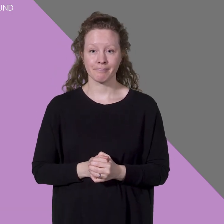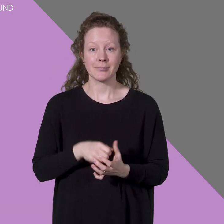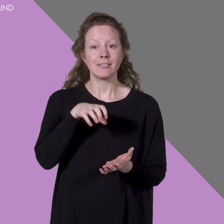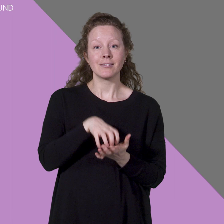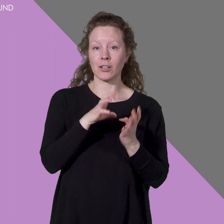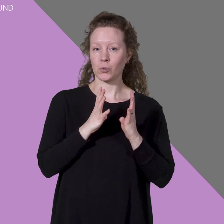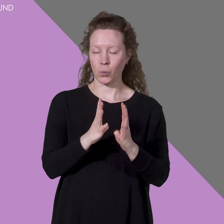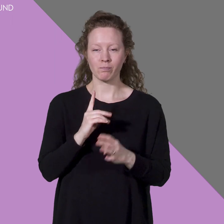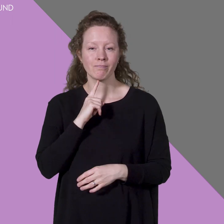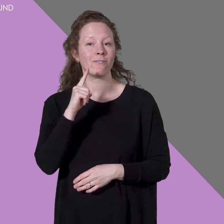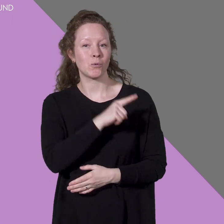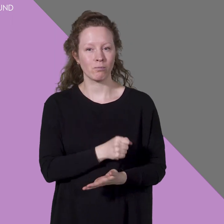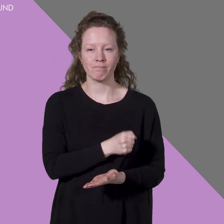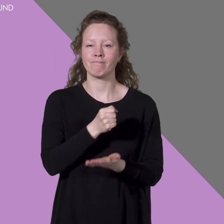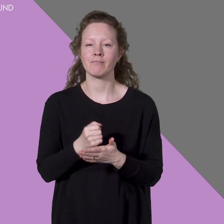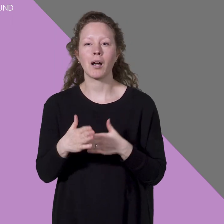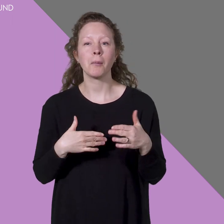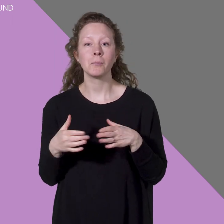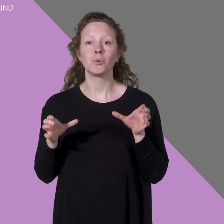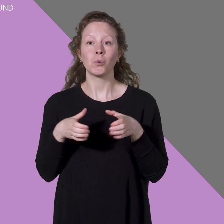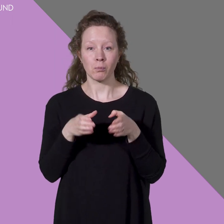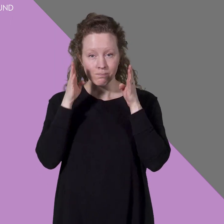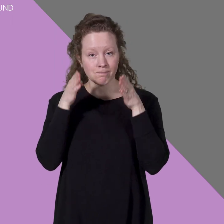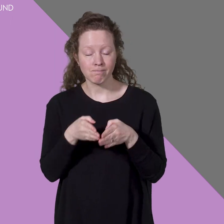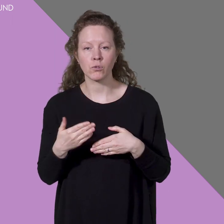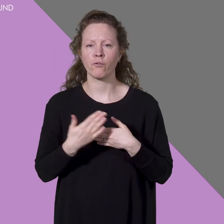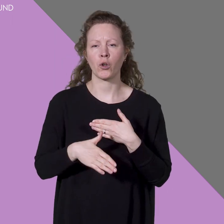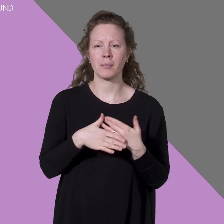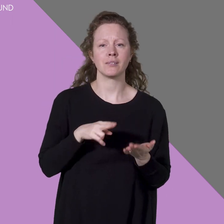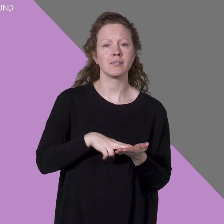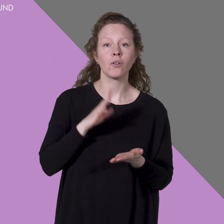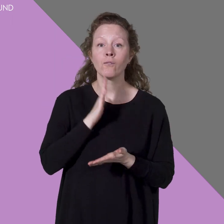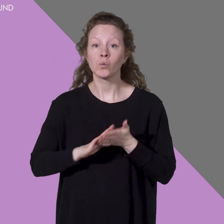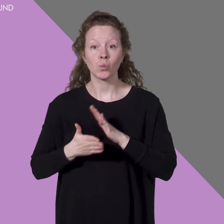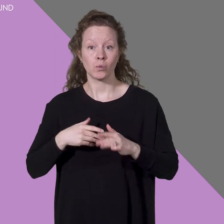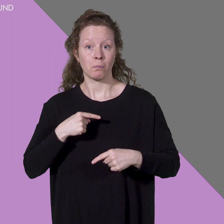Arbetsgruppen för sannings- och försoningsprocessen, - som tillsattes av statsrådet i slutet av fjolåret, -